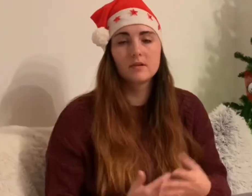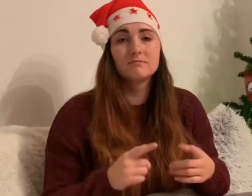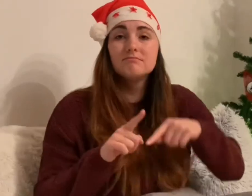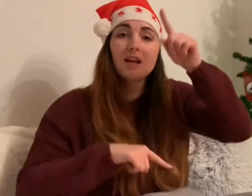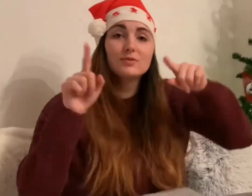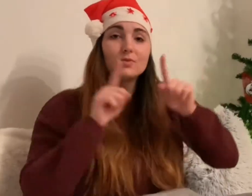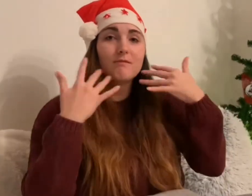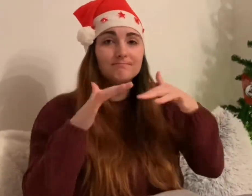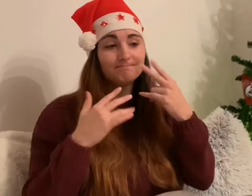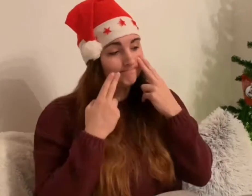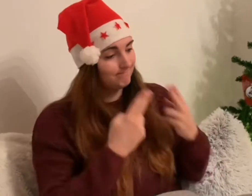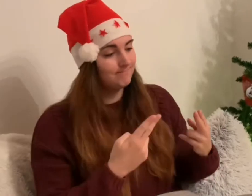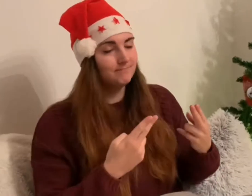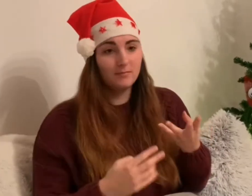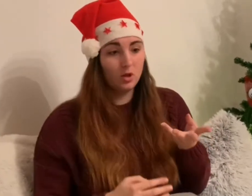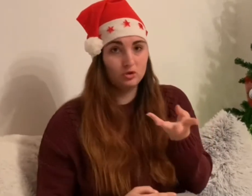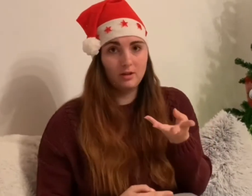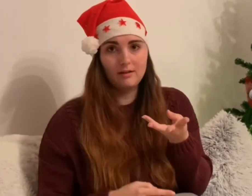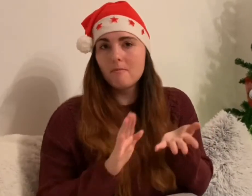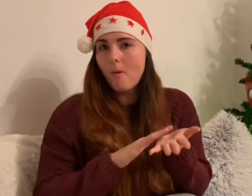V razlagah adventne simbolike najdemo tudi druge razlage.